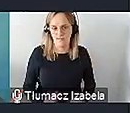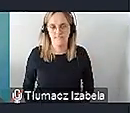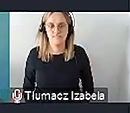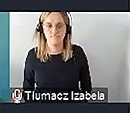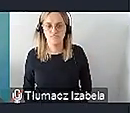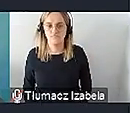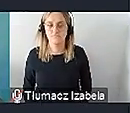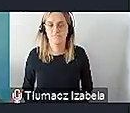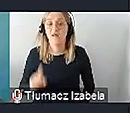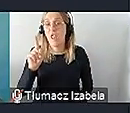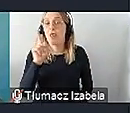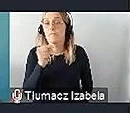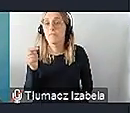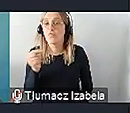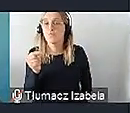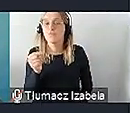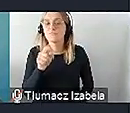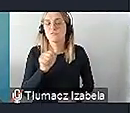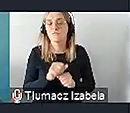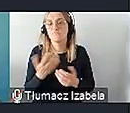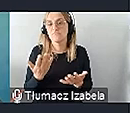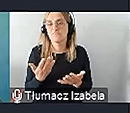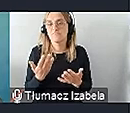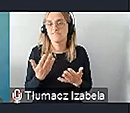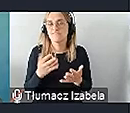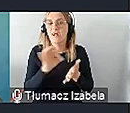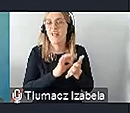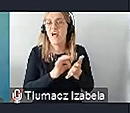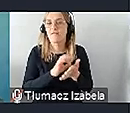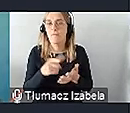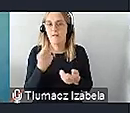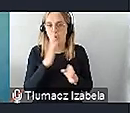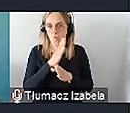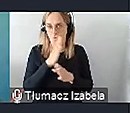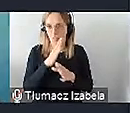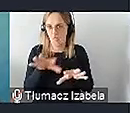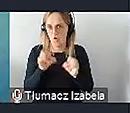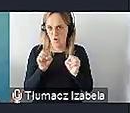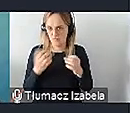Ale minusem typowym dla grafik może być to, że mogą być bardzo chłodne w odbiorze -